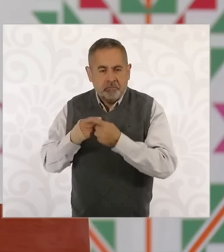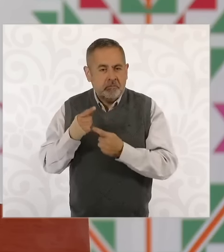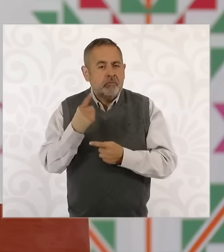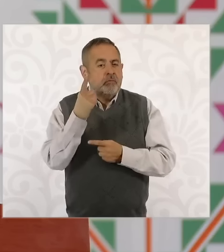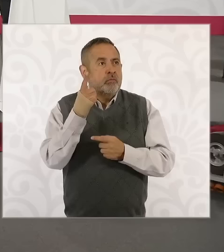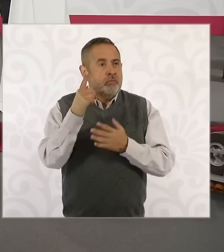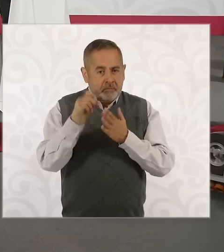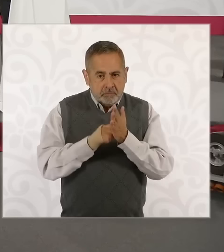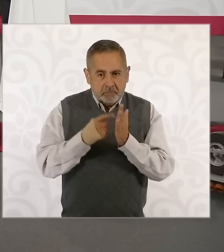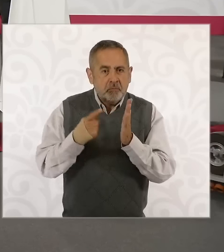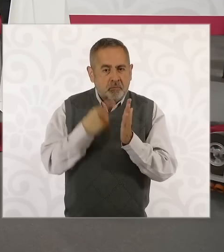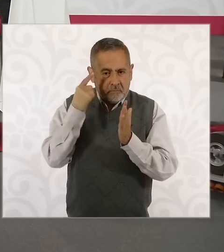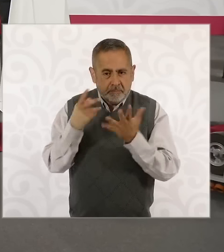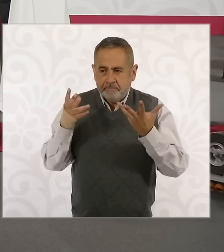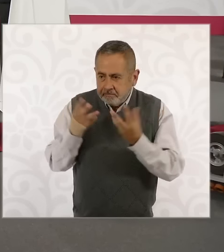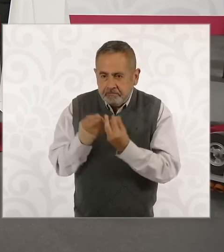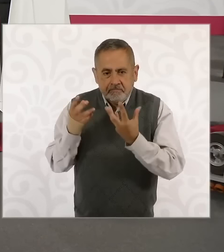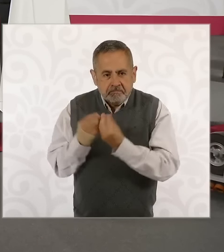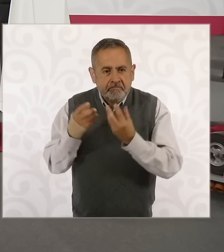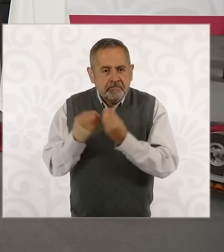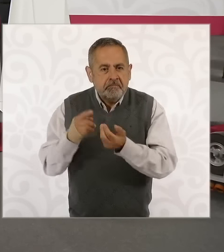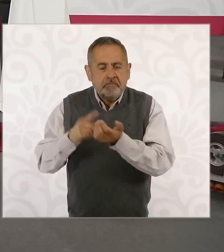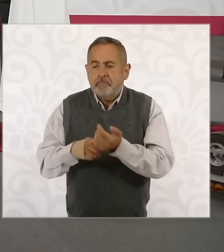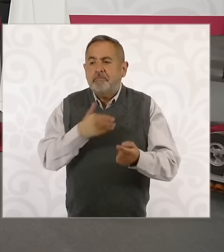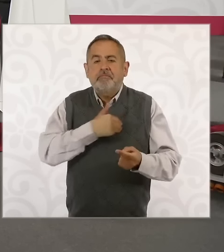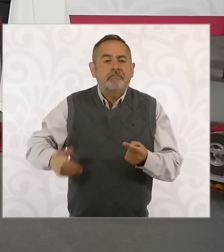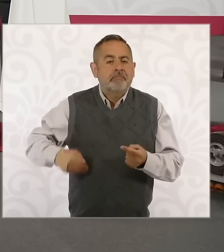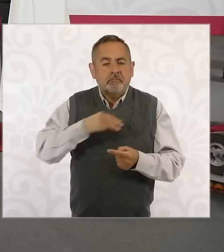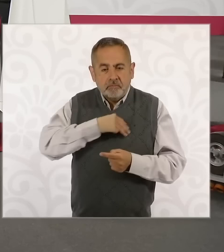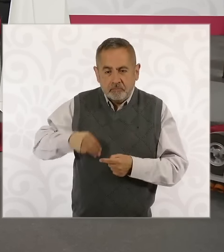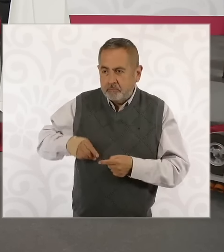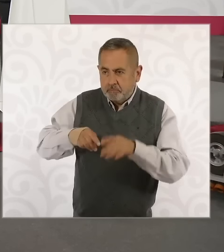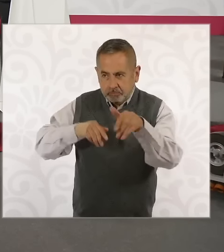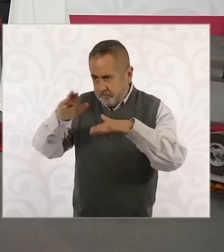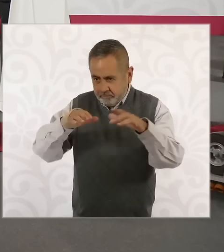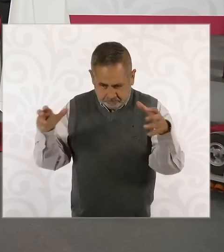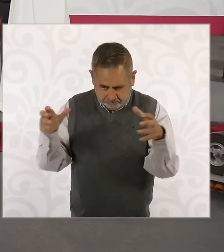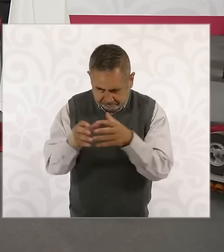todos los presidentes municipales en cada uno de los tramos de los frentes que tenemos abierto de